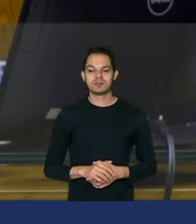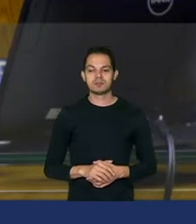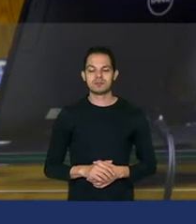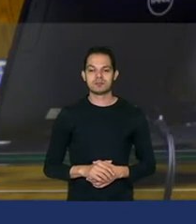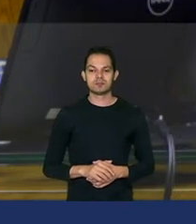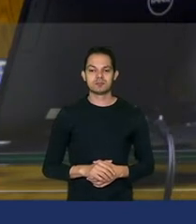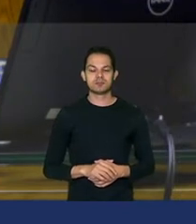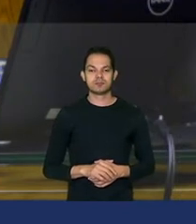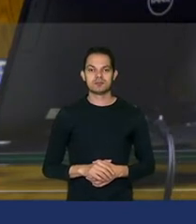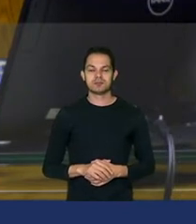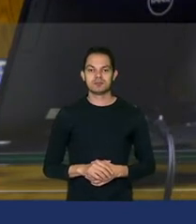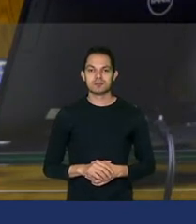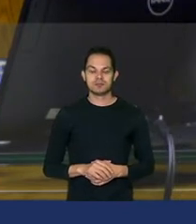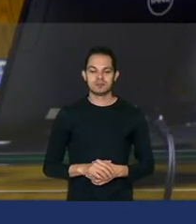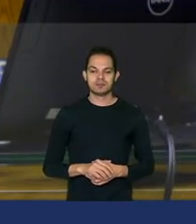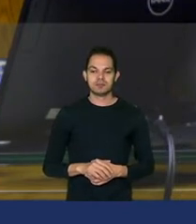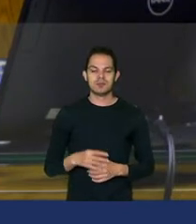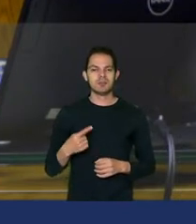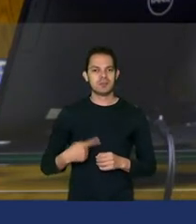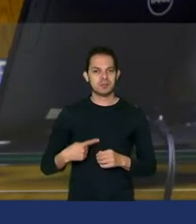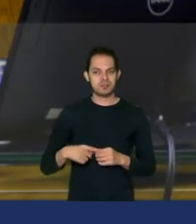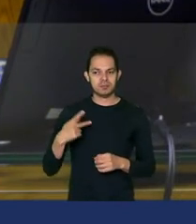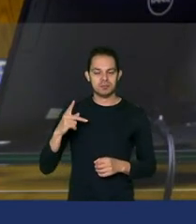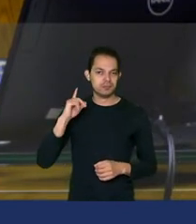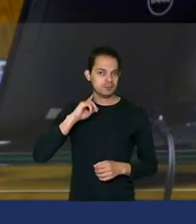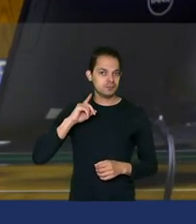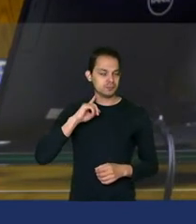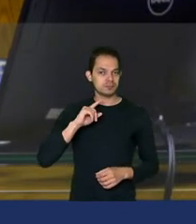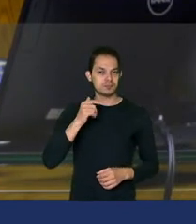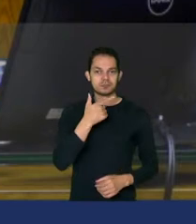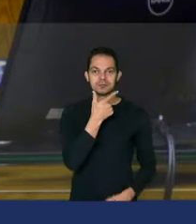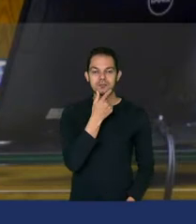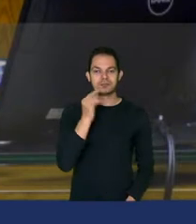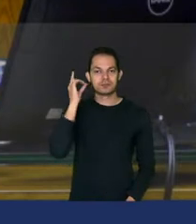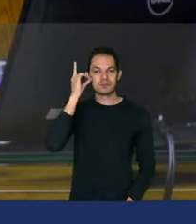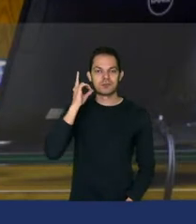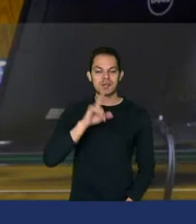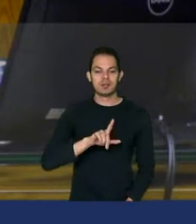GERAIS, LÁ DA NOSSA QUERIDA CIDADE DE GOVERNADOR VALADARES, DEPUTADO LEONARDO